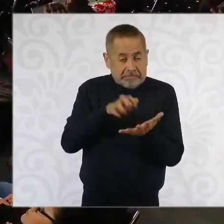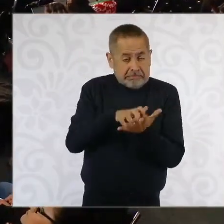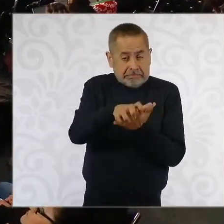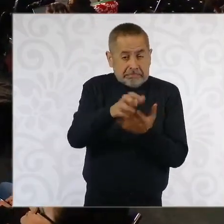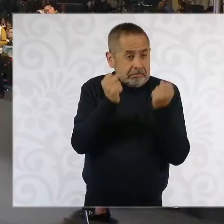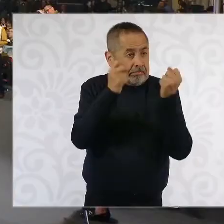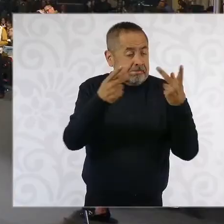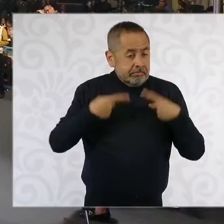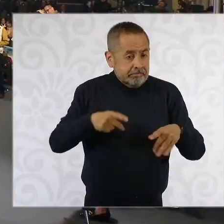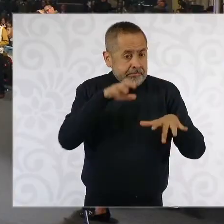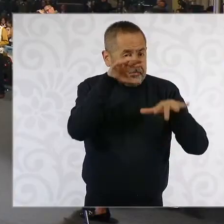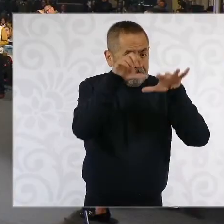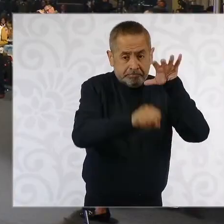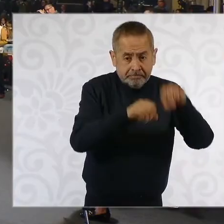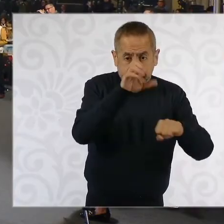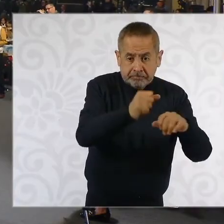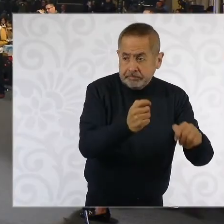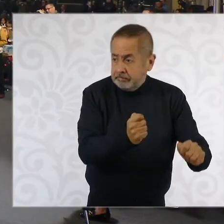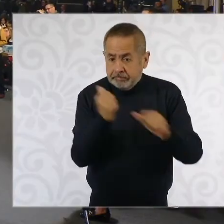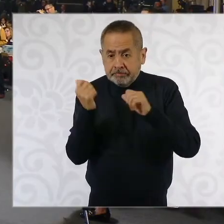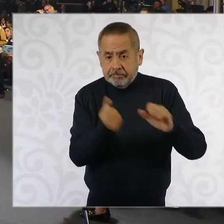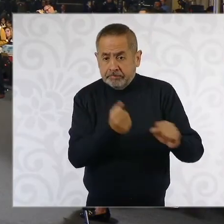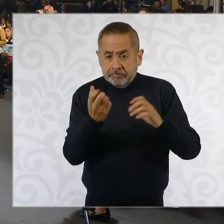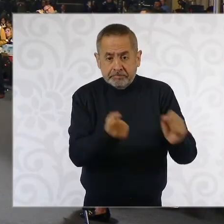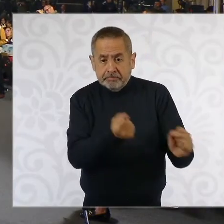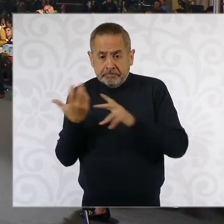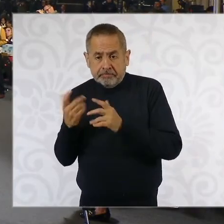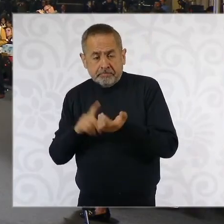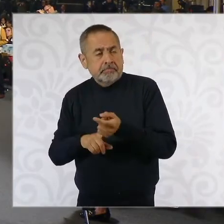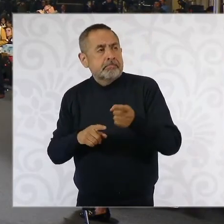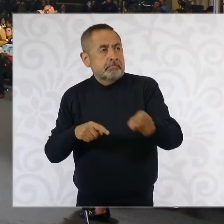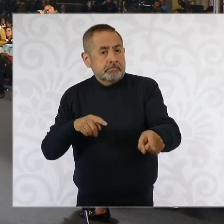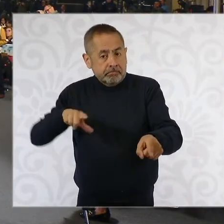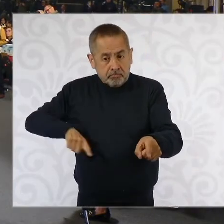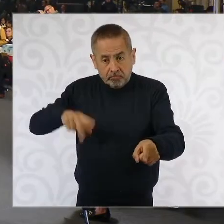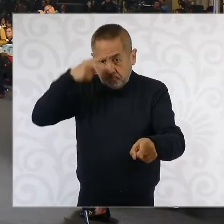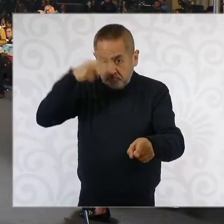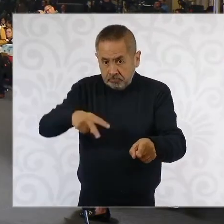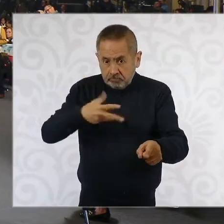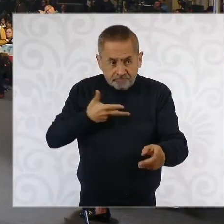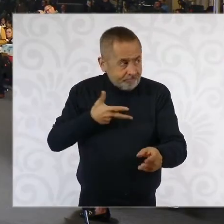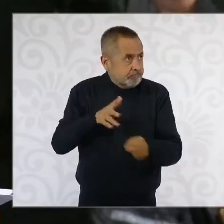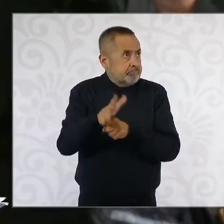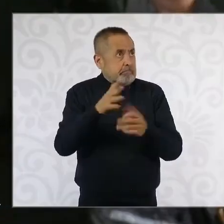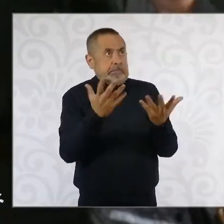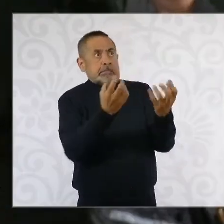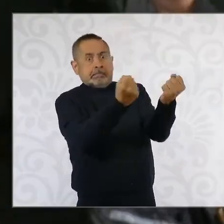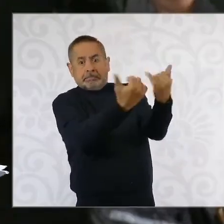mexicano está preparado tiene la infraestructura los recursos humanos y económicos para poder Bueno